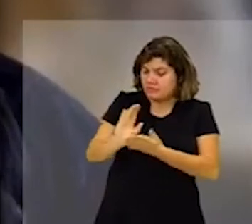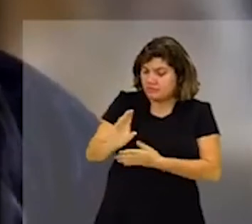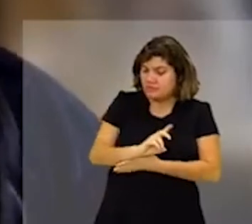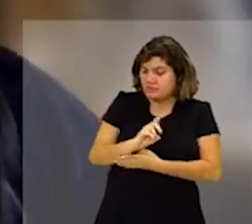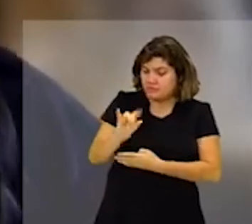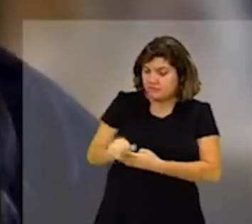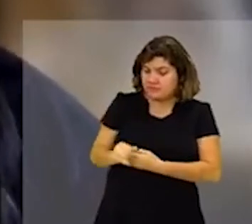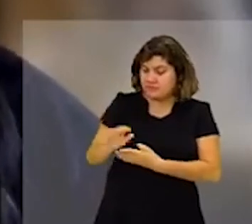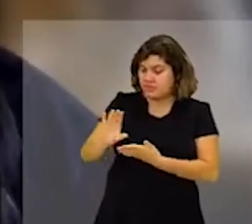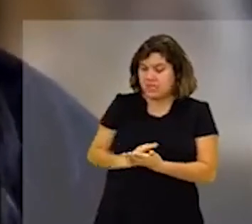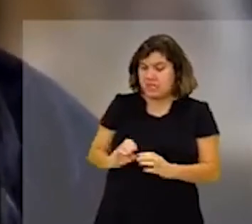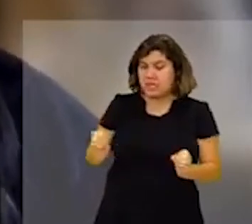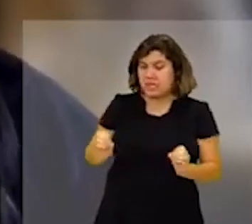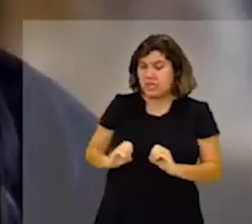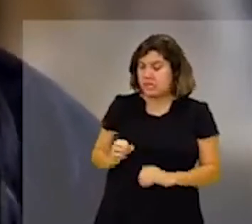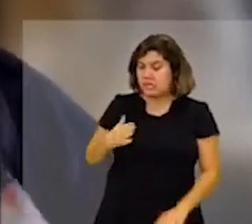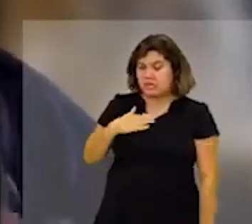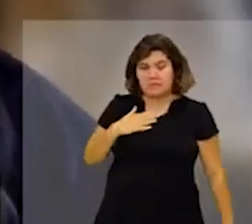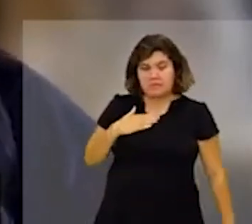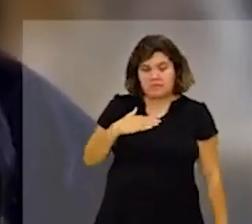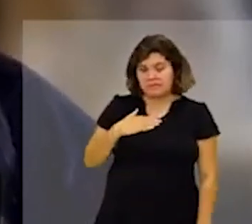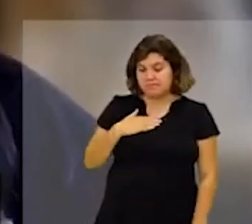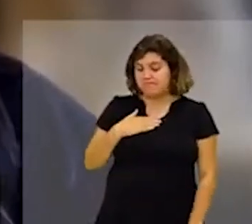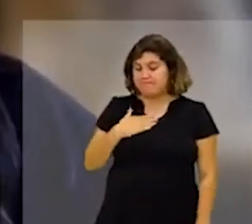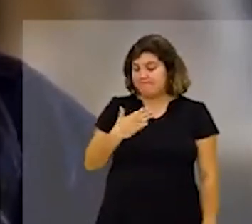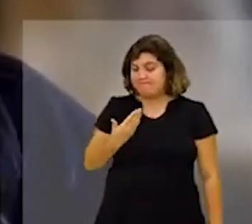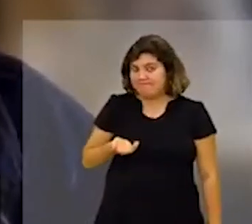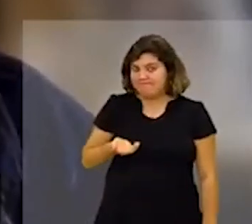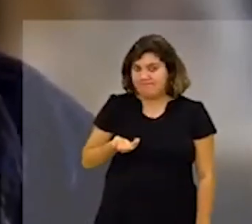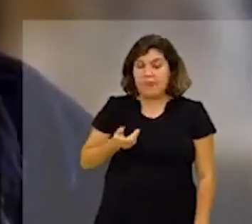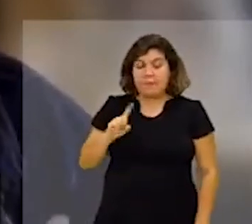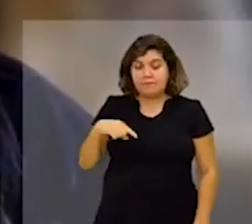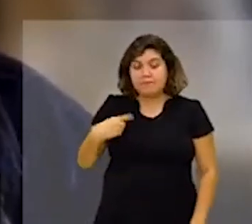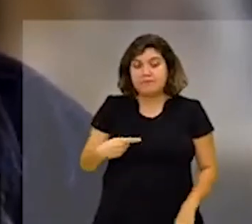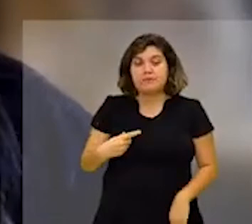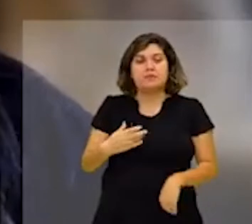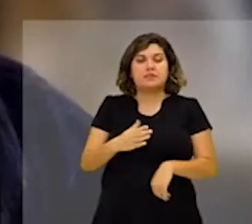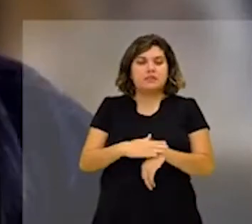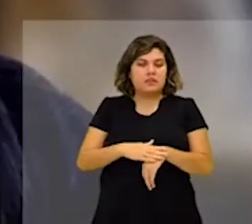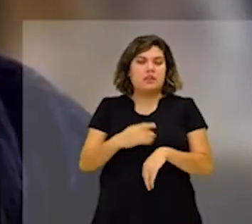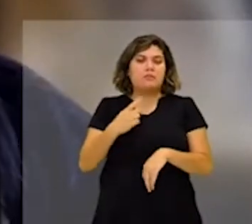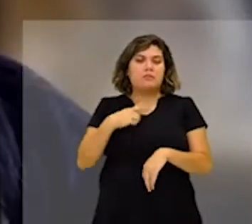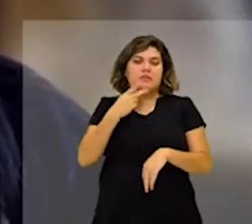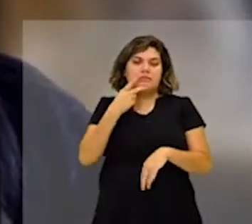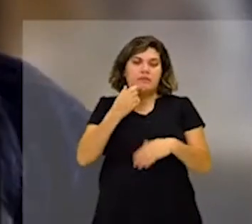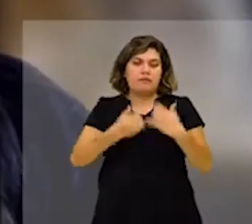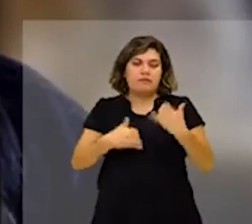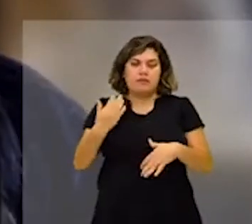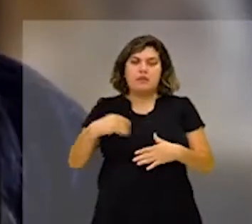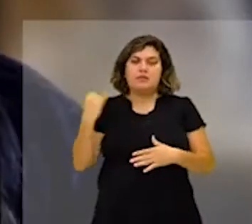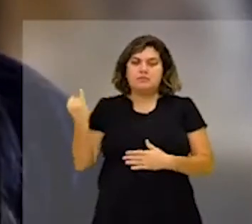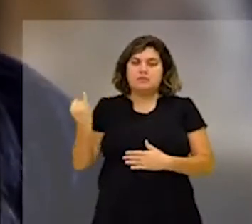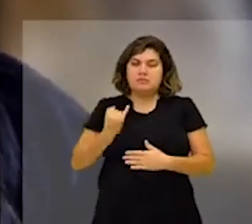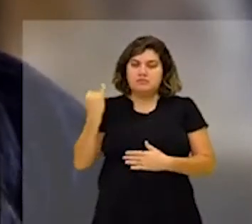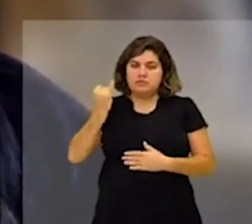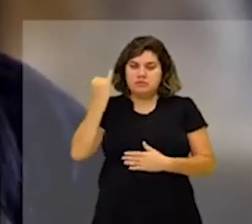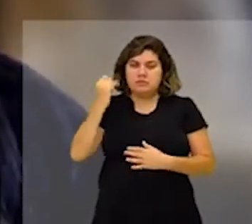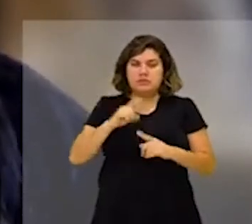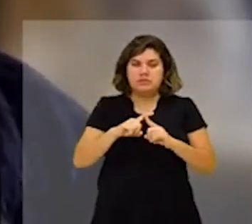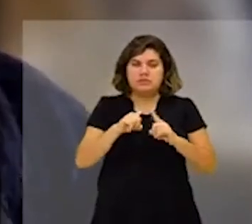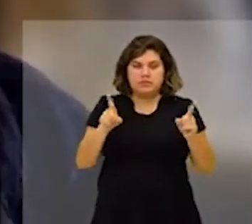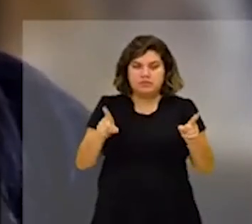mim mas assim é depois com mais tempo eu entro com algumas falas muito importantes mas é é um grande